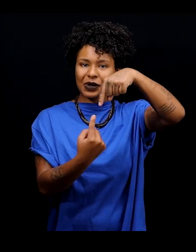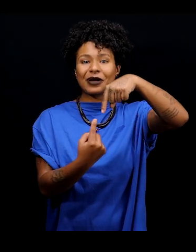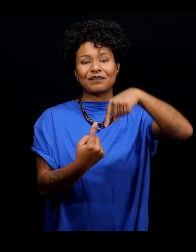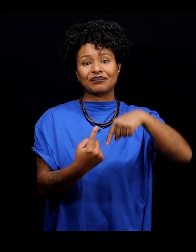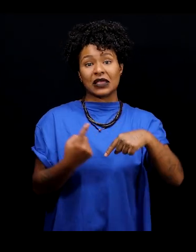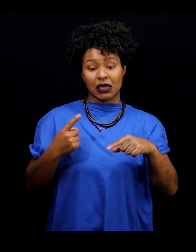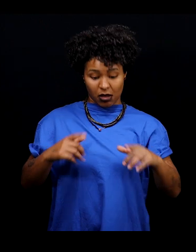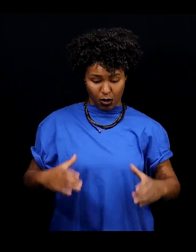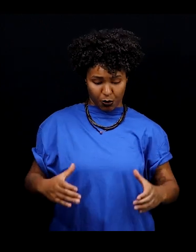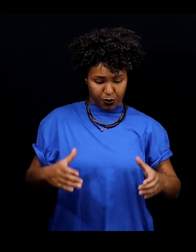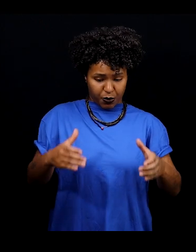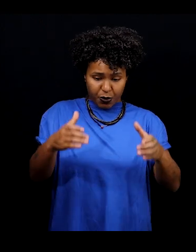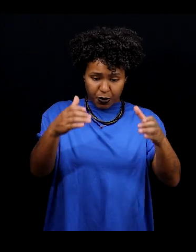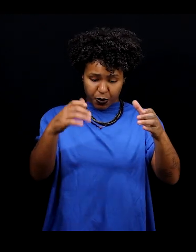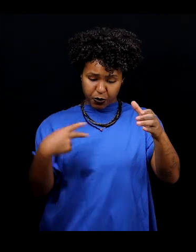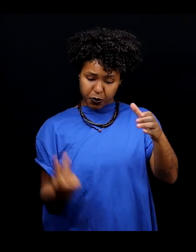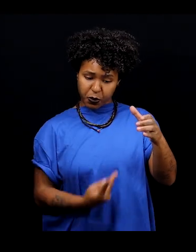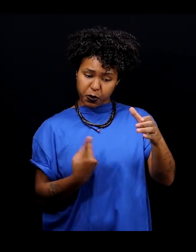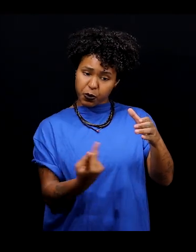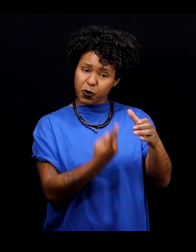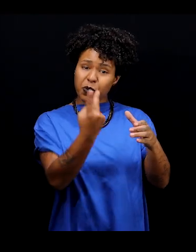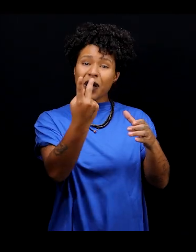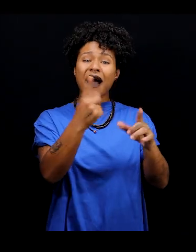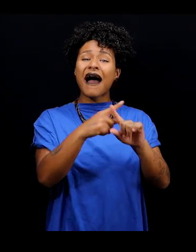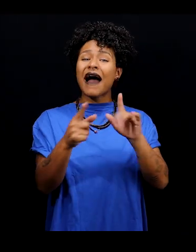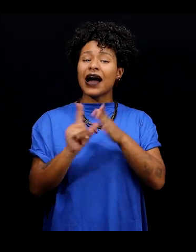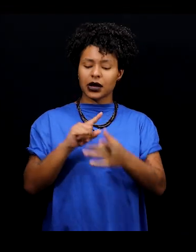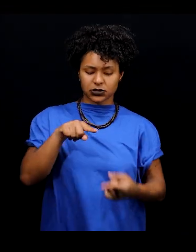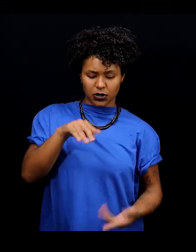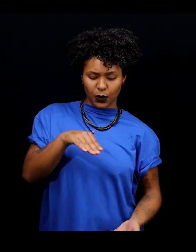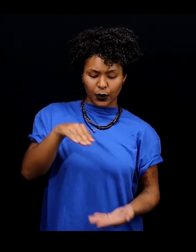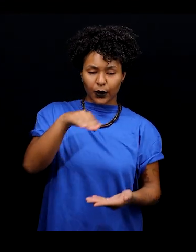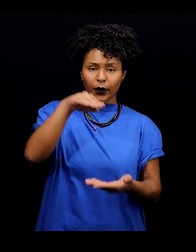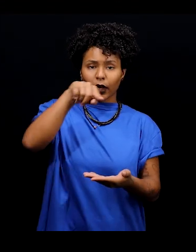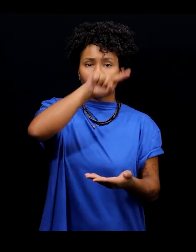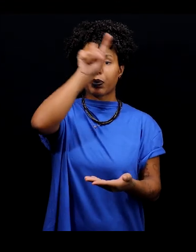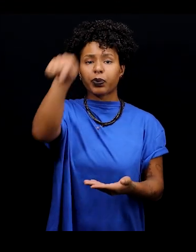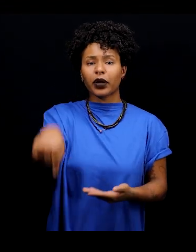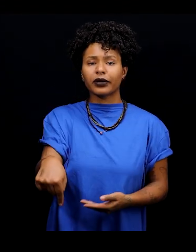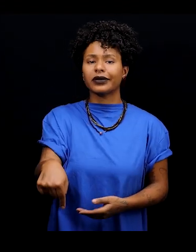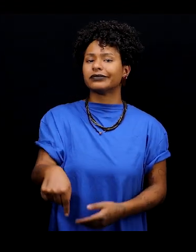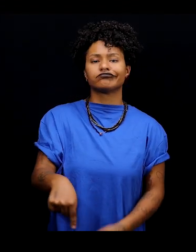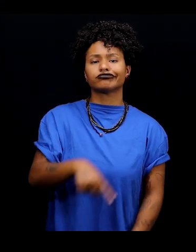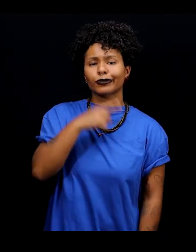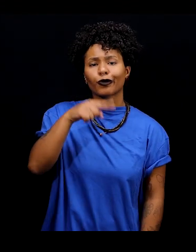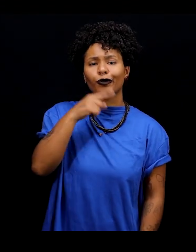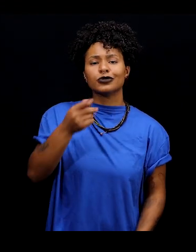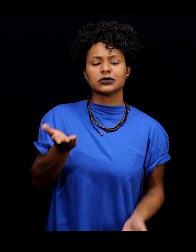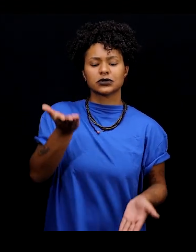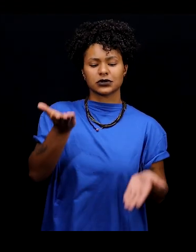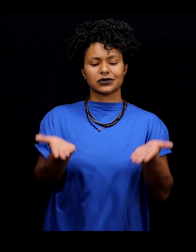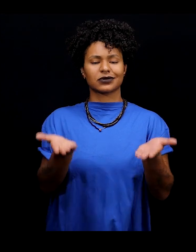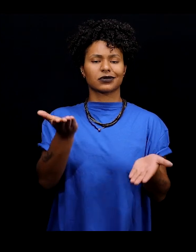só que eles estavam subindo, saindo fora do tubo. A gente não conseguia um meio-termo para eles.